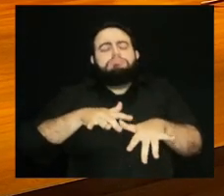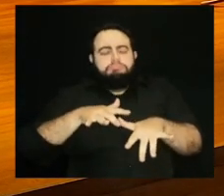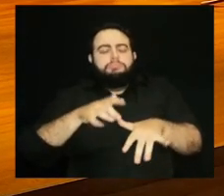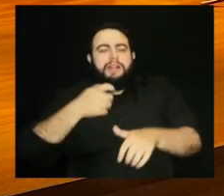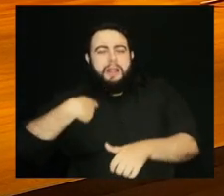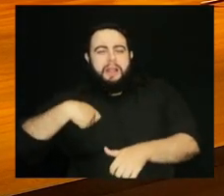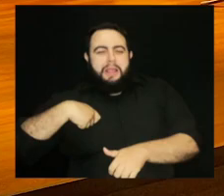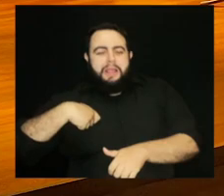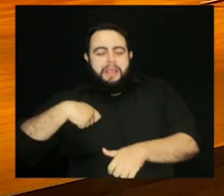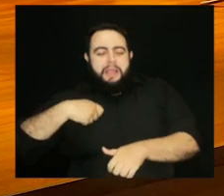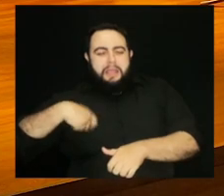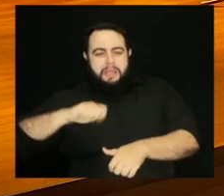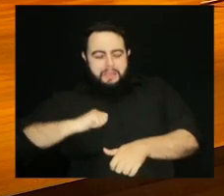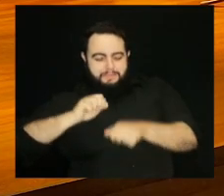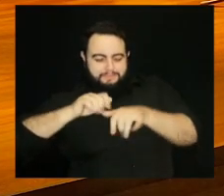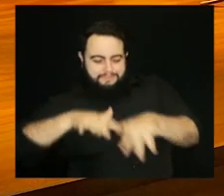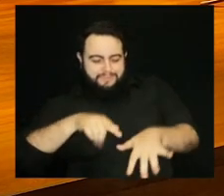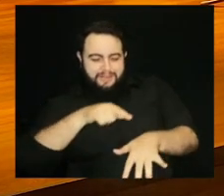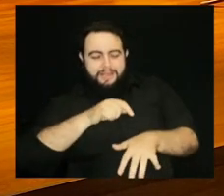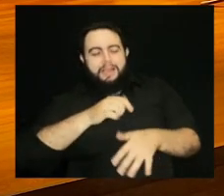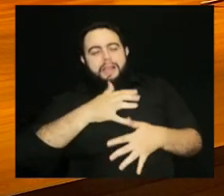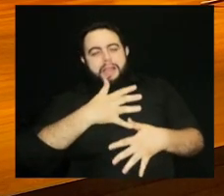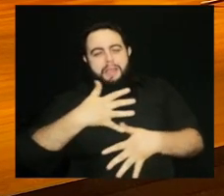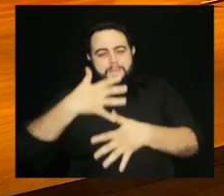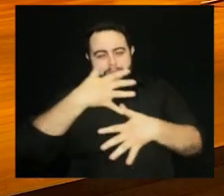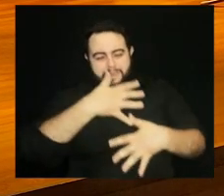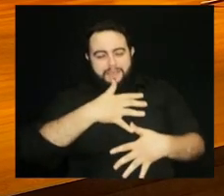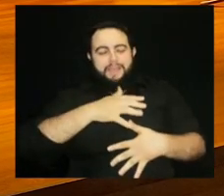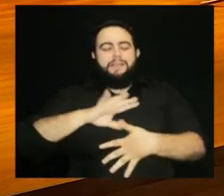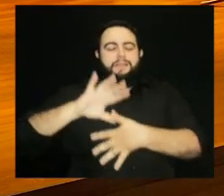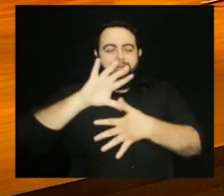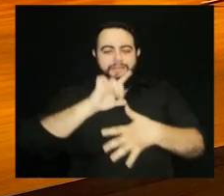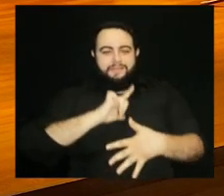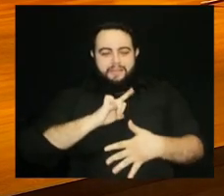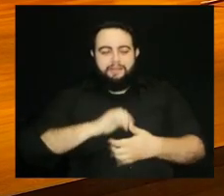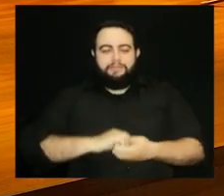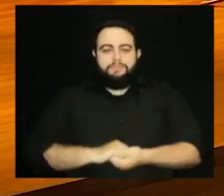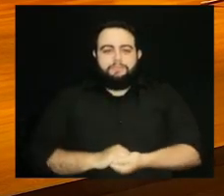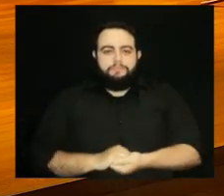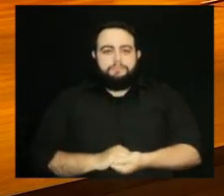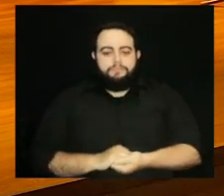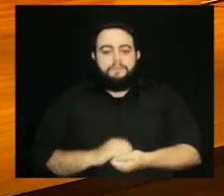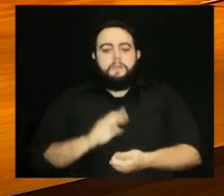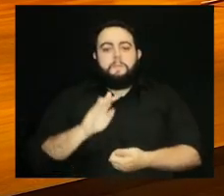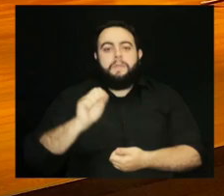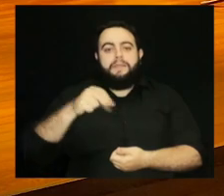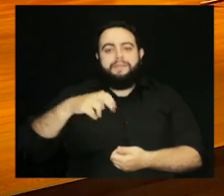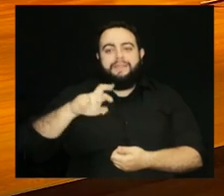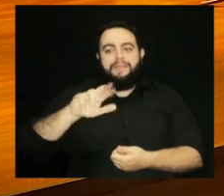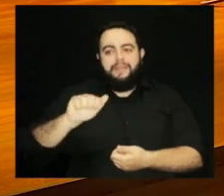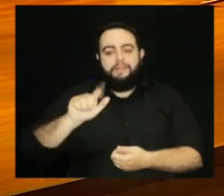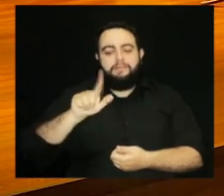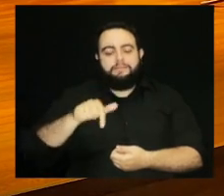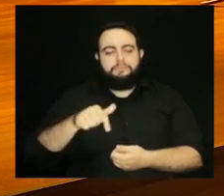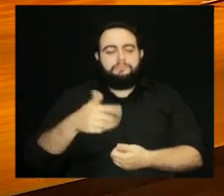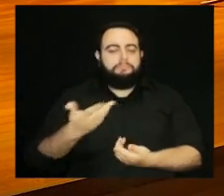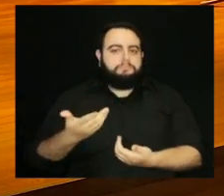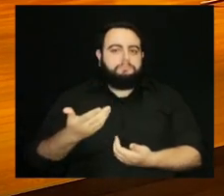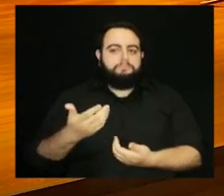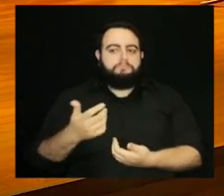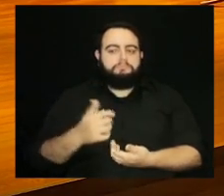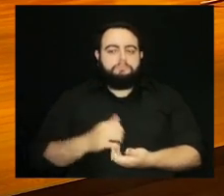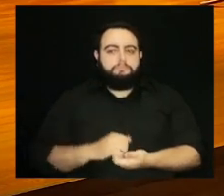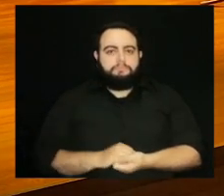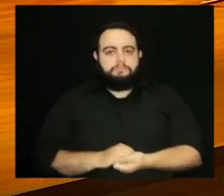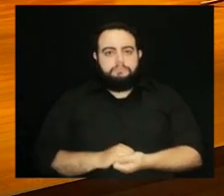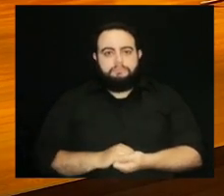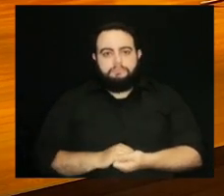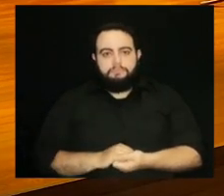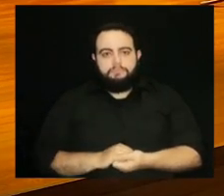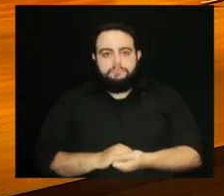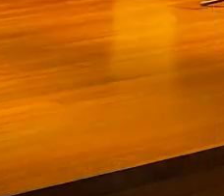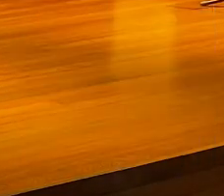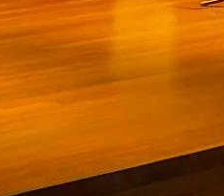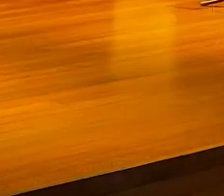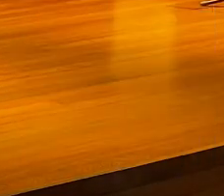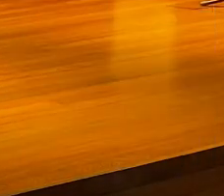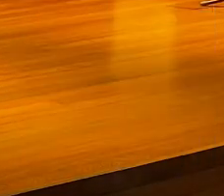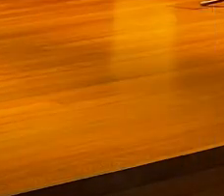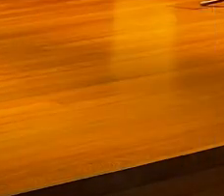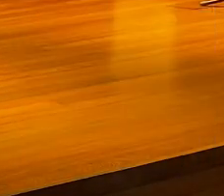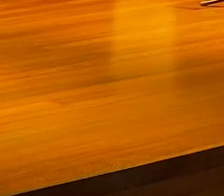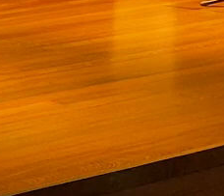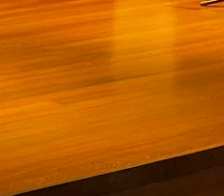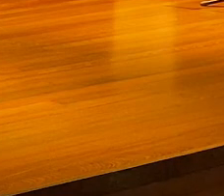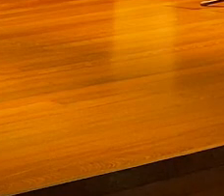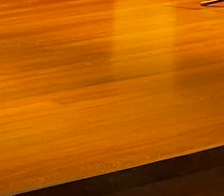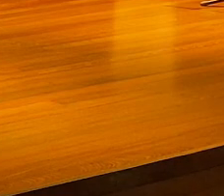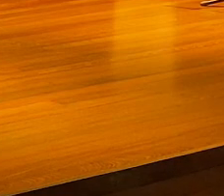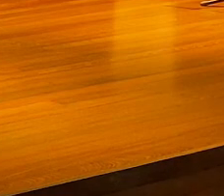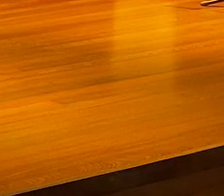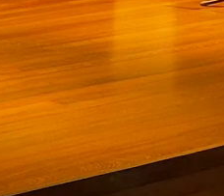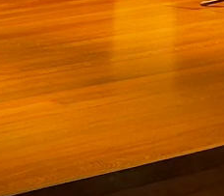Ópera Carmen, a Habanera, que é aquele pulso